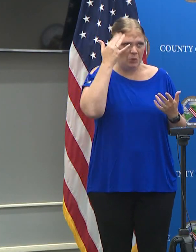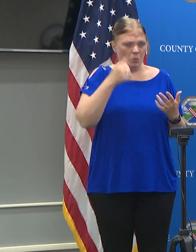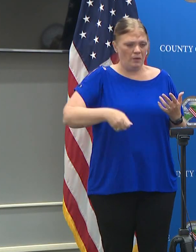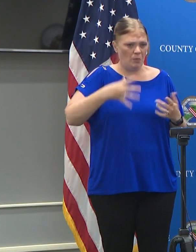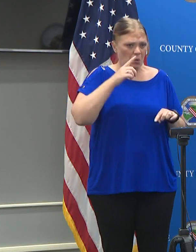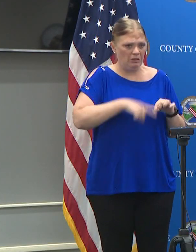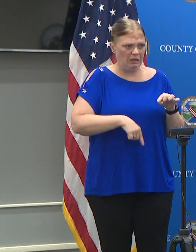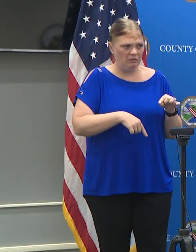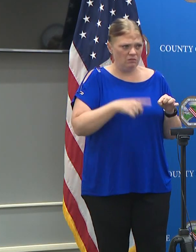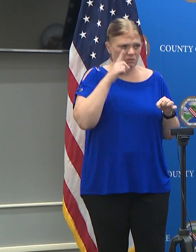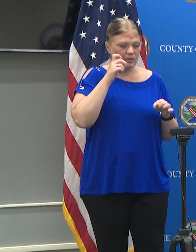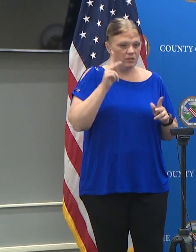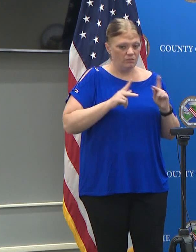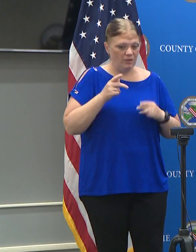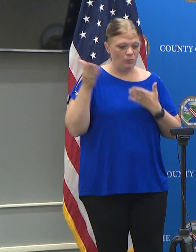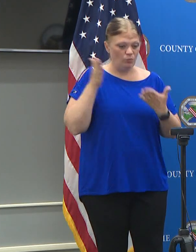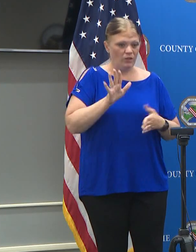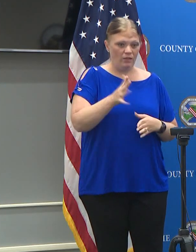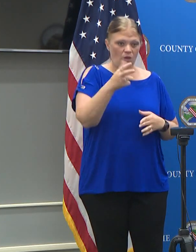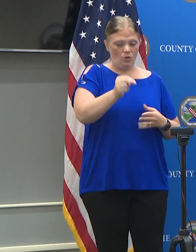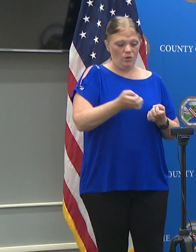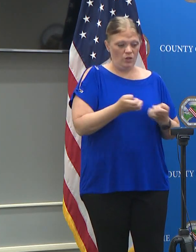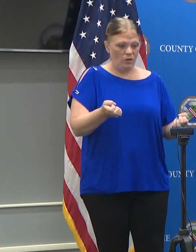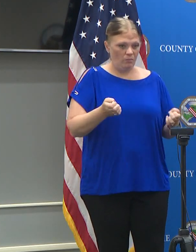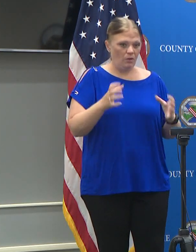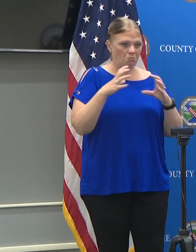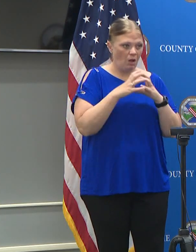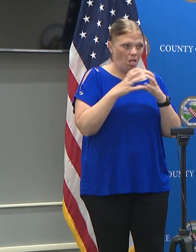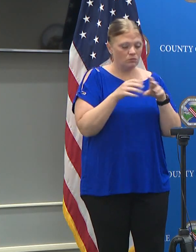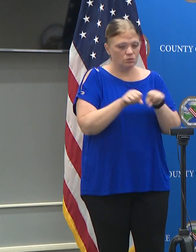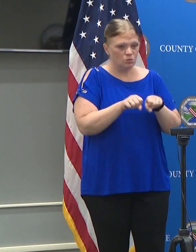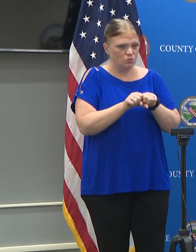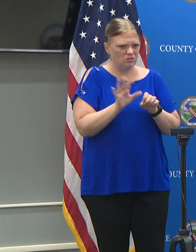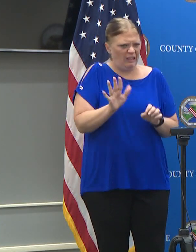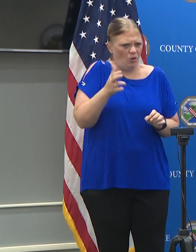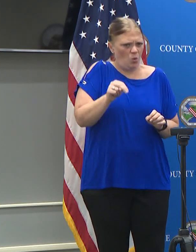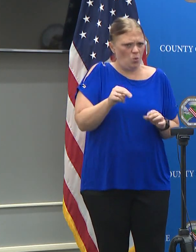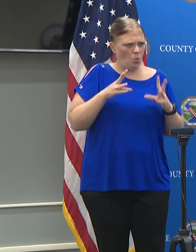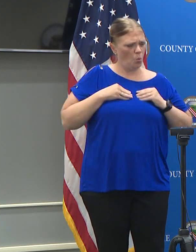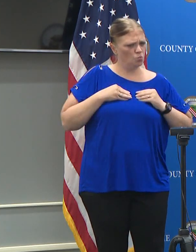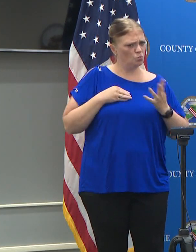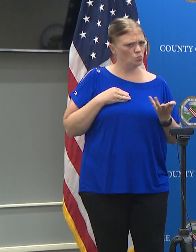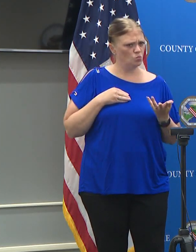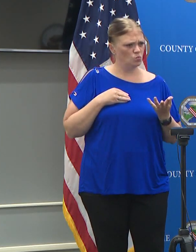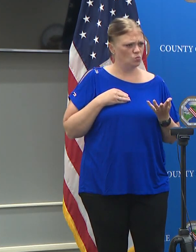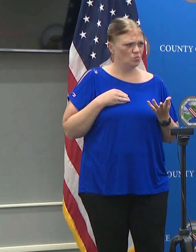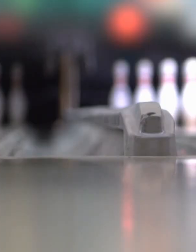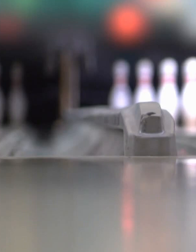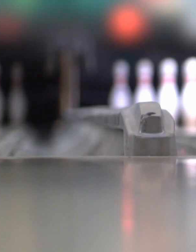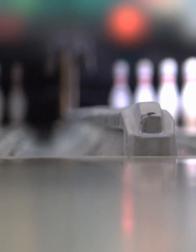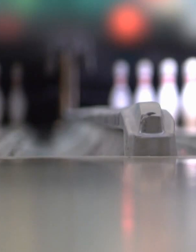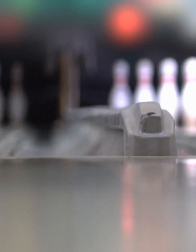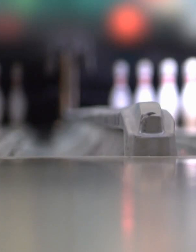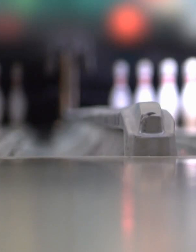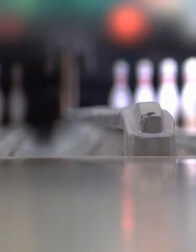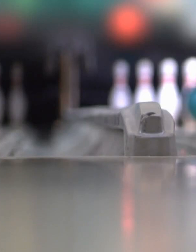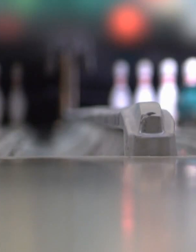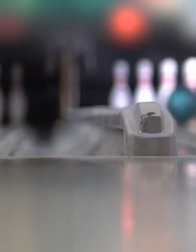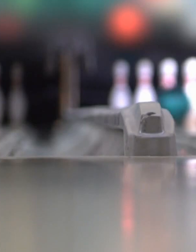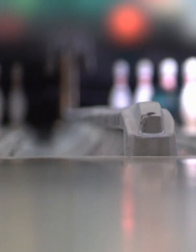IS I DON'T SEE AREASON WHEY BOLWING LEAGUES IS I DON'T SEE AREASON WHEY BOLWING LEAGUES CAN'T WHEY BOLWING LEAGUES CAN'T WHEY BOLWING LEAGUES CAN'T BECAUSE WHEY BOLWING LEAGUES CAN'T BECAUSE PEOPLE WHEY BOLWING LEAGUES CAN'T BECAUSE PEOPLE ARE LEAGUES CAN'T BECAUSE PEOPLE ARE LEAGUES CAN'T BECAUSE PEOPLE ARE BRINGING LEAGUES CAN'T BECAUSE PEOPLE ARE BRINGING THEIR LEAGUES CAN'T BECAUSE PEOPLE ARE BRINGING THEIR OWN BECAUSE PEOPLE ARE BRINGING THEIR OWN BECAUSE PEOPLE ARE BRINGING THEIR OWN BALLS BECAUSE PEOPLE ARE BRINGING THEIR OWN BALLS AND BRINGING THEIR OWN BALLS AND BRINGING THEIR OWN BALLS AND SHOES,.MIGHT BRINGING THEIR OWN BALLS AND SHOES,.MIGHT BE BALLS AND SHOES,.MIGHT BE BALLS AND SHOES,.MIGHT BE DIFFERENT BALLS AND SHOES,.MIGHT BE DIFFERENT FOR BALLS AND SHOES,.MIGHT BE DIFFERENT FOR OPEN SHOES,.MIGHT BE DIFFERENT FOR OPEN SHOES,.MIGHT BE DIFFERENT FOR OPEN BOWLING." DIFFERENT FOR OPEN BOWLING." DIFFERENT FOR OPEN BOWLING." " DIFFERENT FOR OPEN BOWLING." " AND DIFFERENT FOR OPEN BOWLING." " AND SO